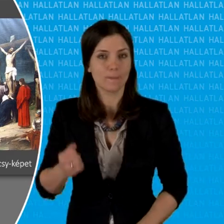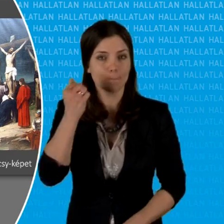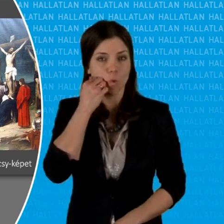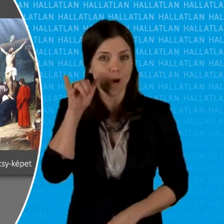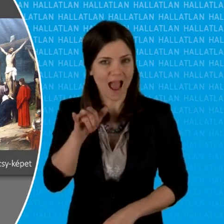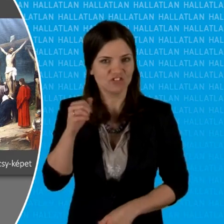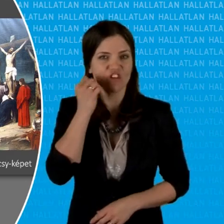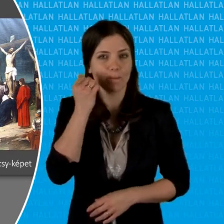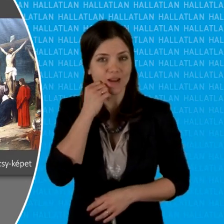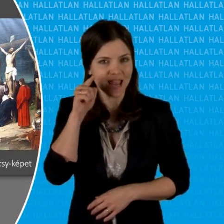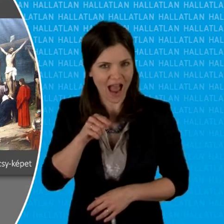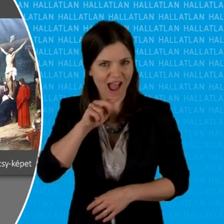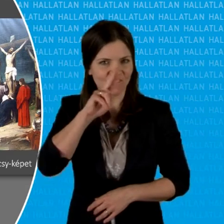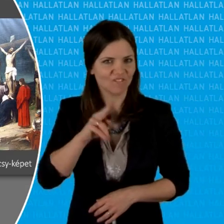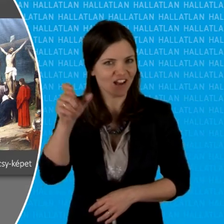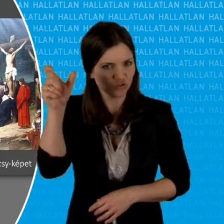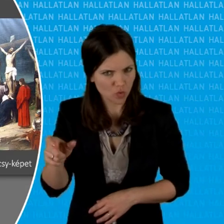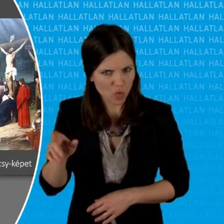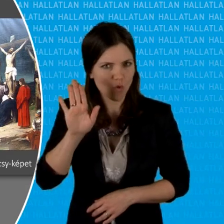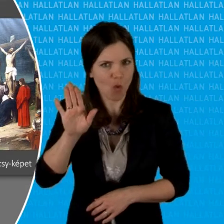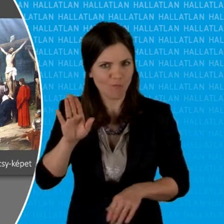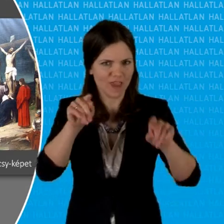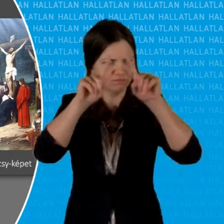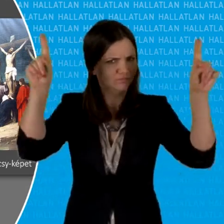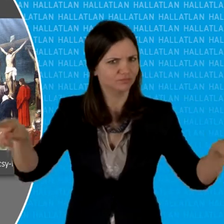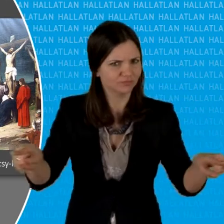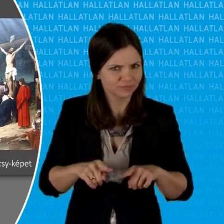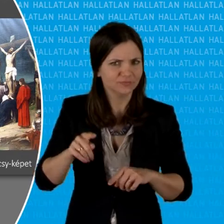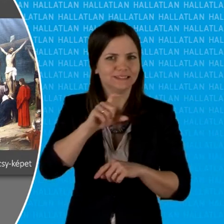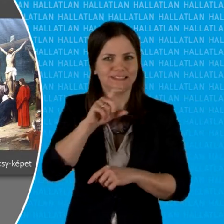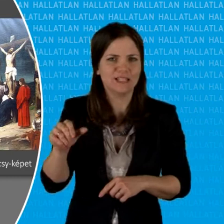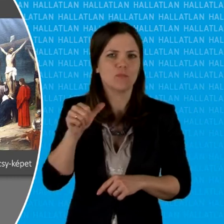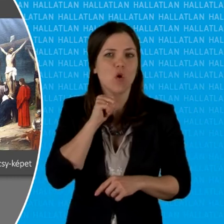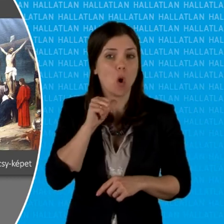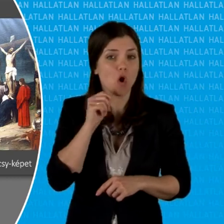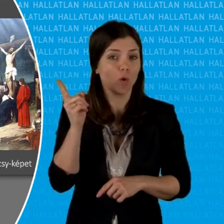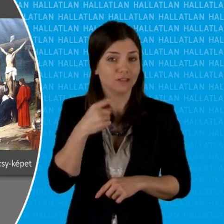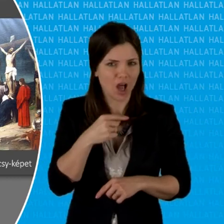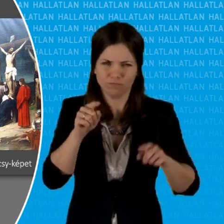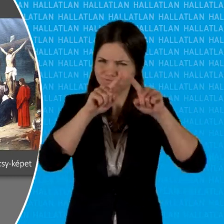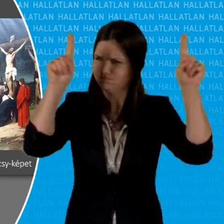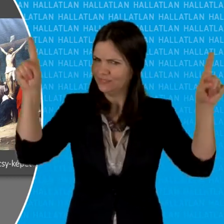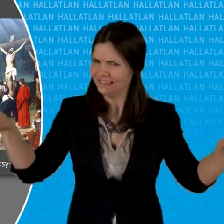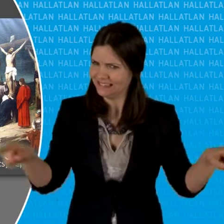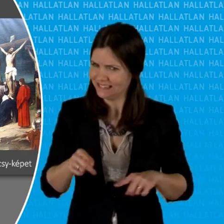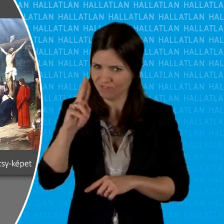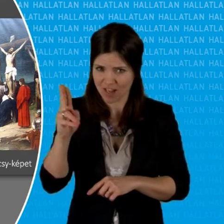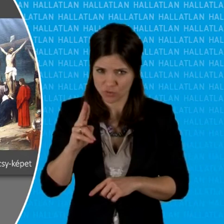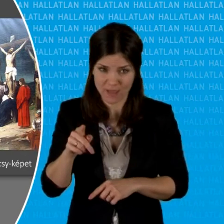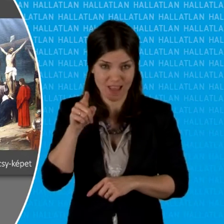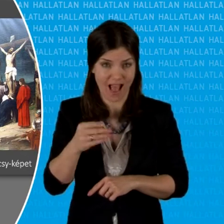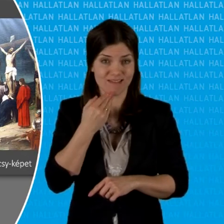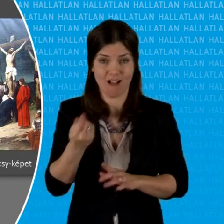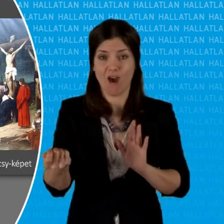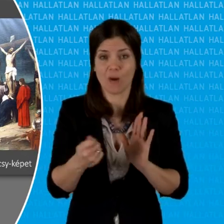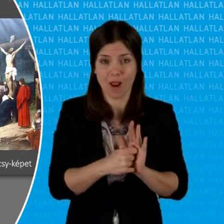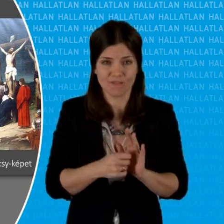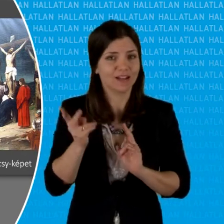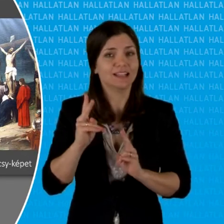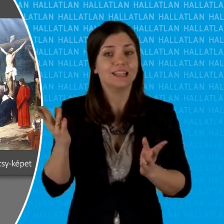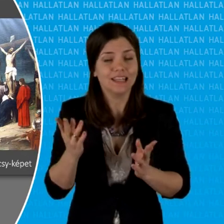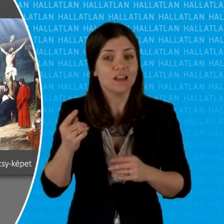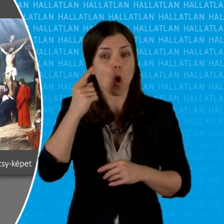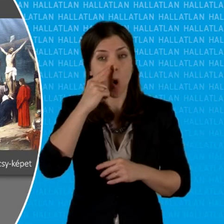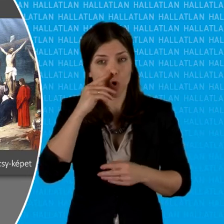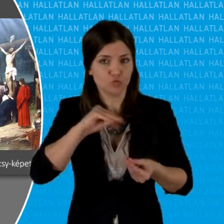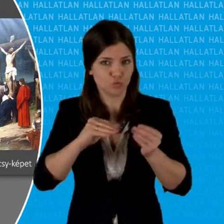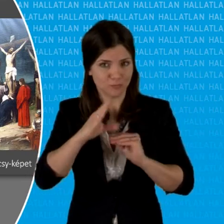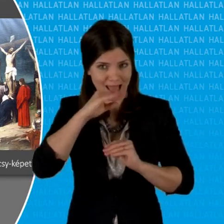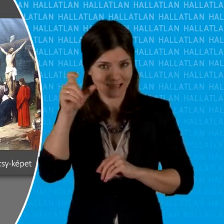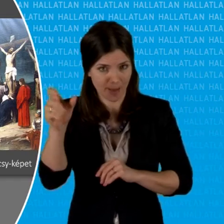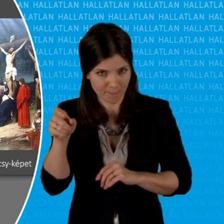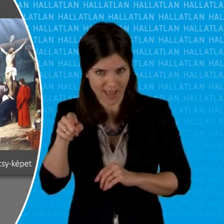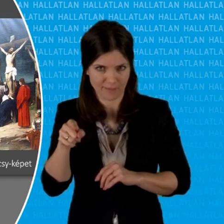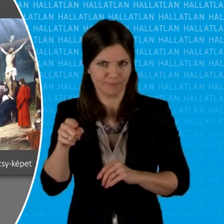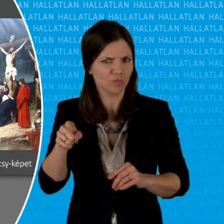Munkácsy Mihály Golgota című festményének megvásárlását tervezi egy orosz üzletember.